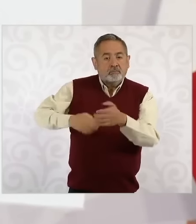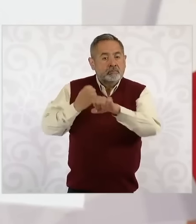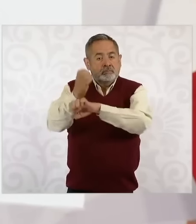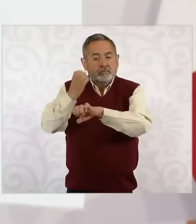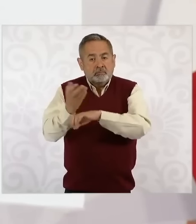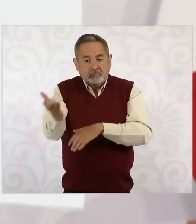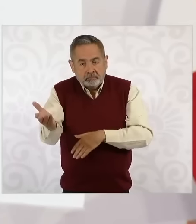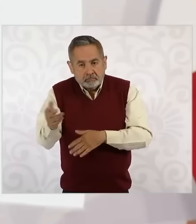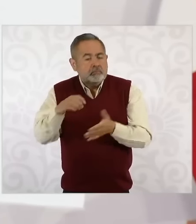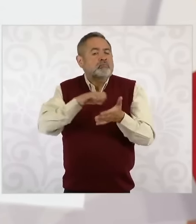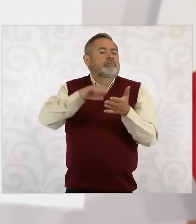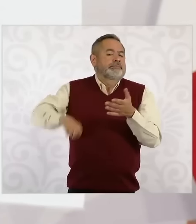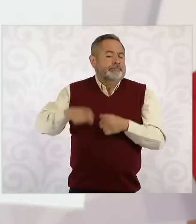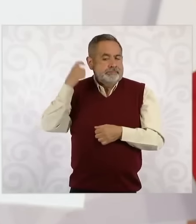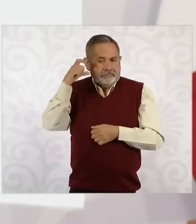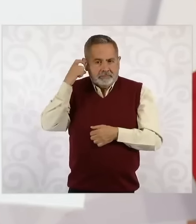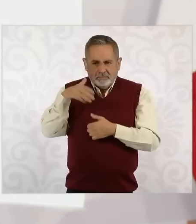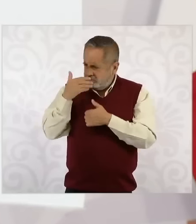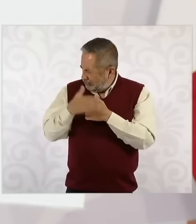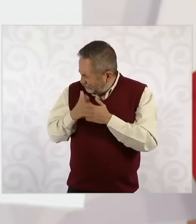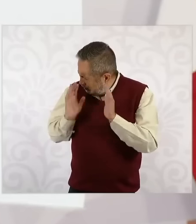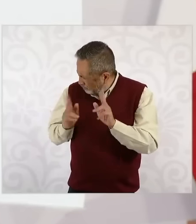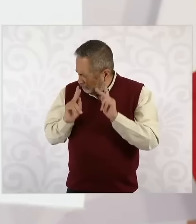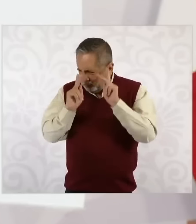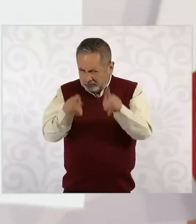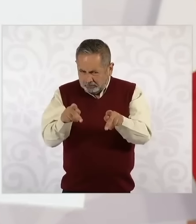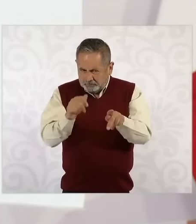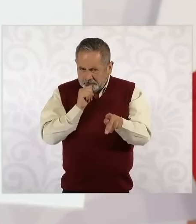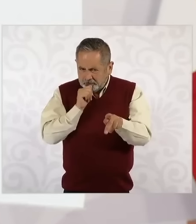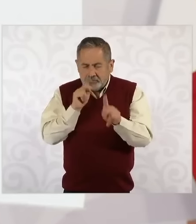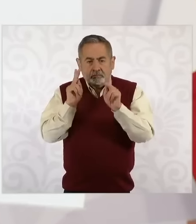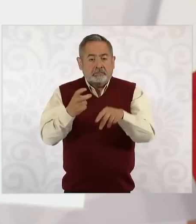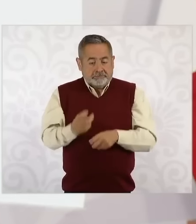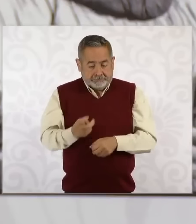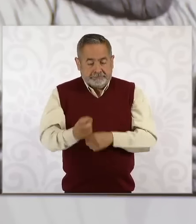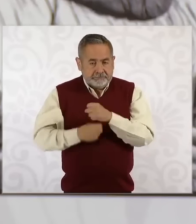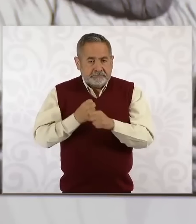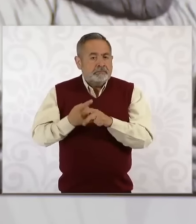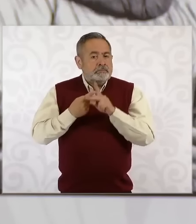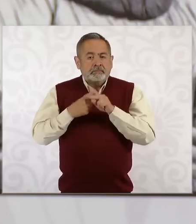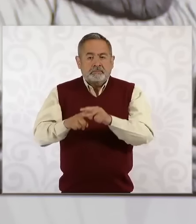en Querétaro eh, ¿se va a hacer un puente o ya se está haciendo? Este año comenzamos un puente